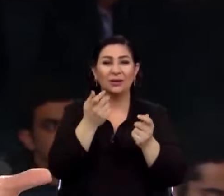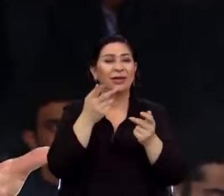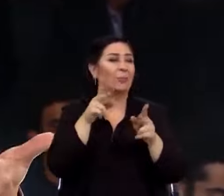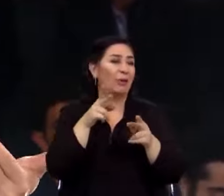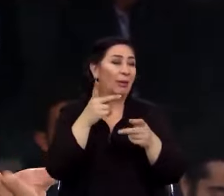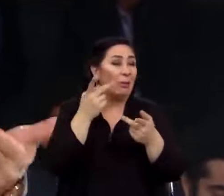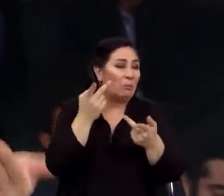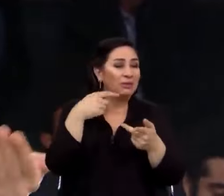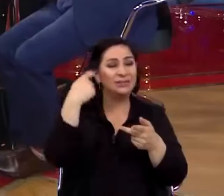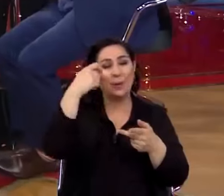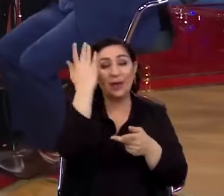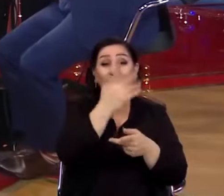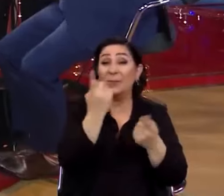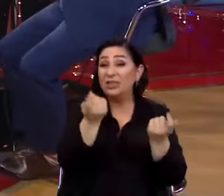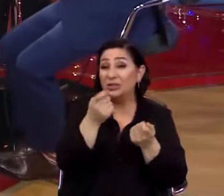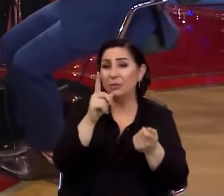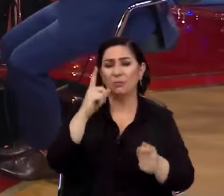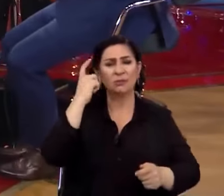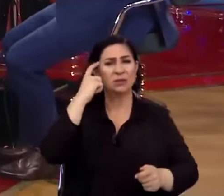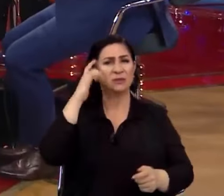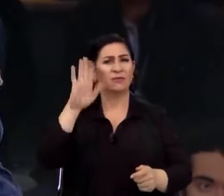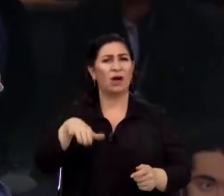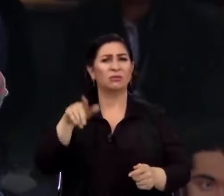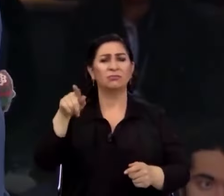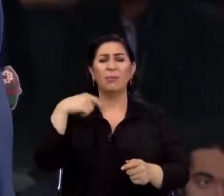en azından şöyle bilinçli bir adam var diyor ki Kardeşim ben bu filme şu kadar